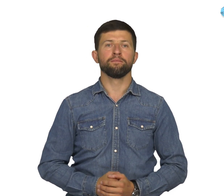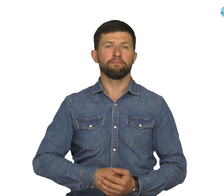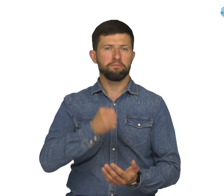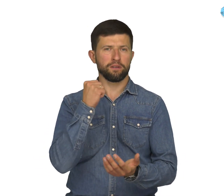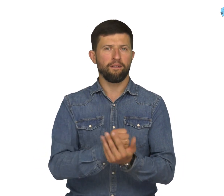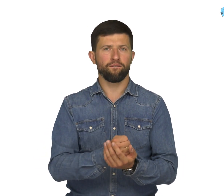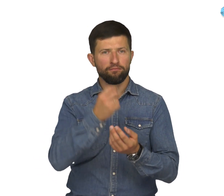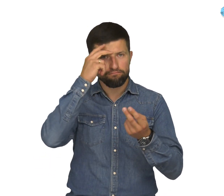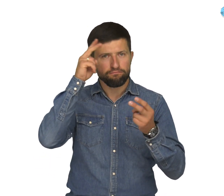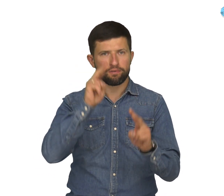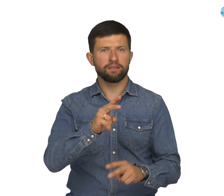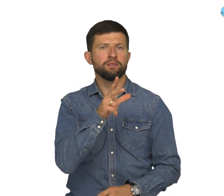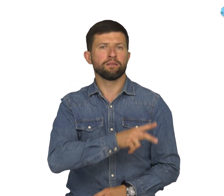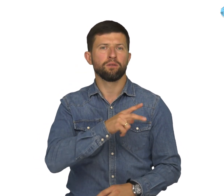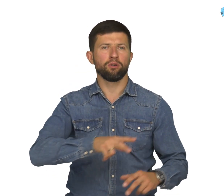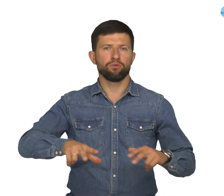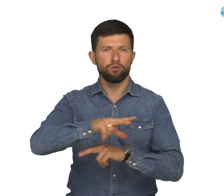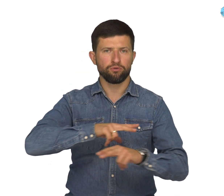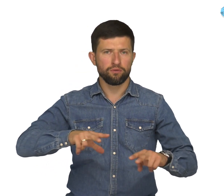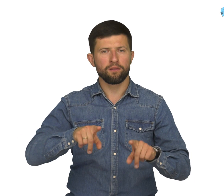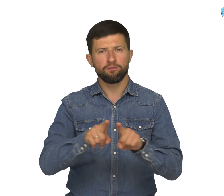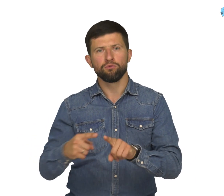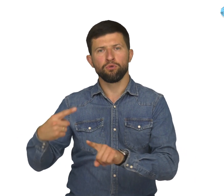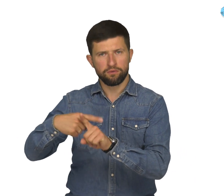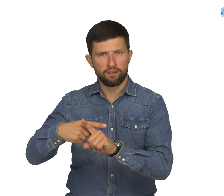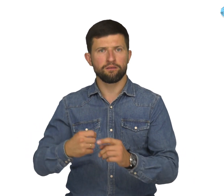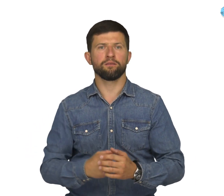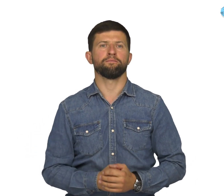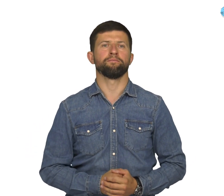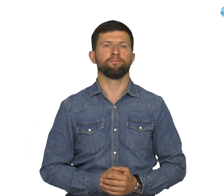Prawo do zasiłku rodzinnego i dodatków do tego zasiłku przysługuje: